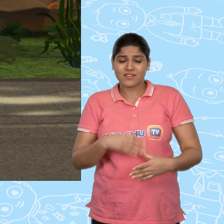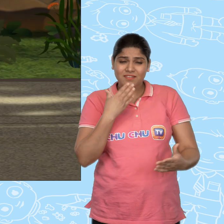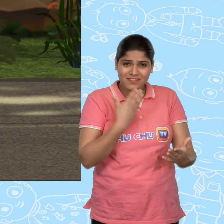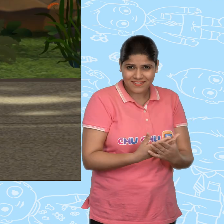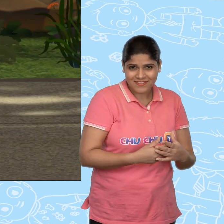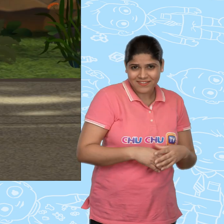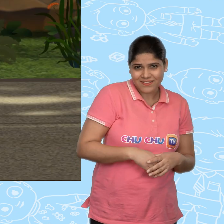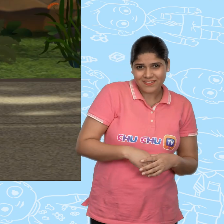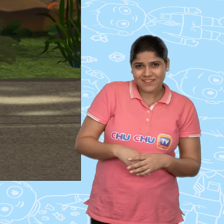धन्यवाद्